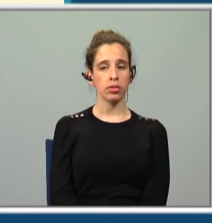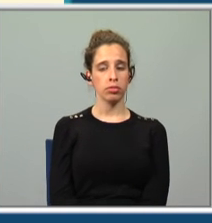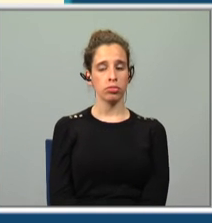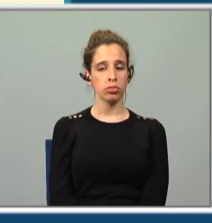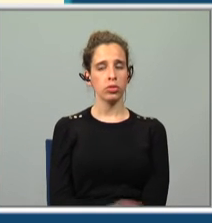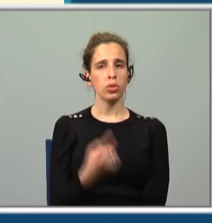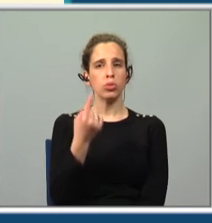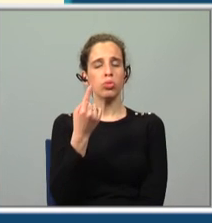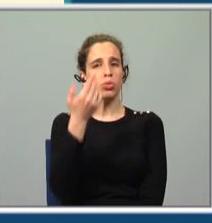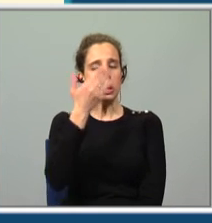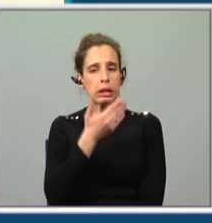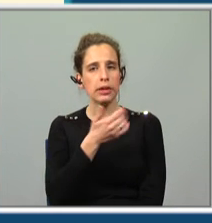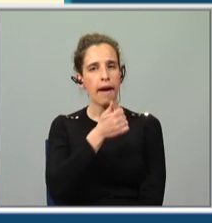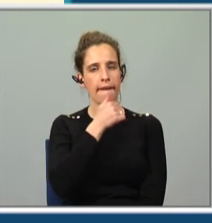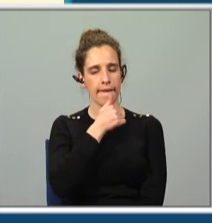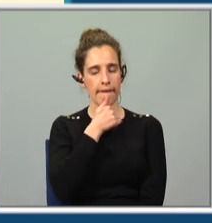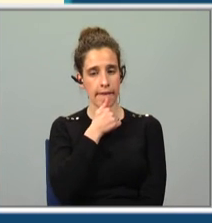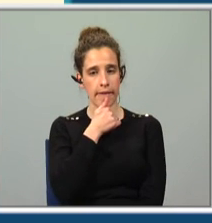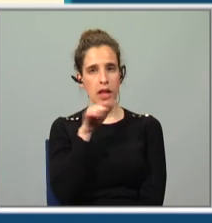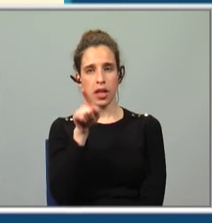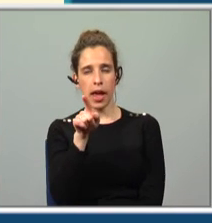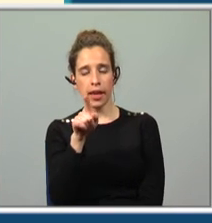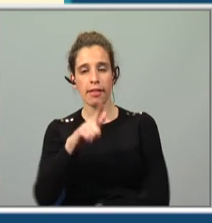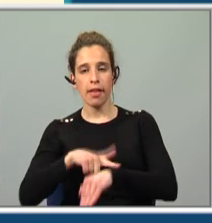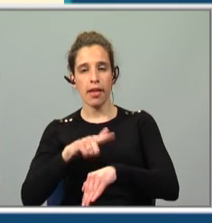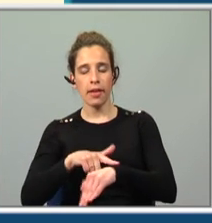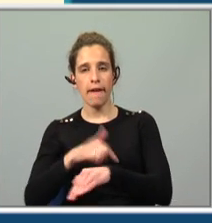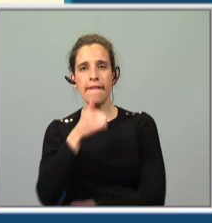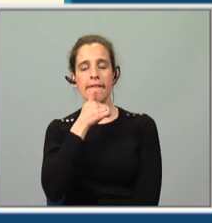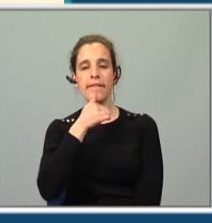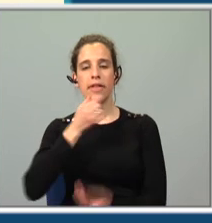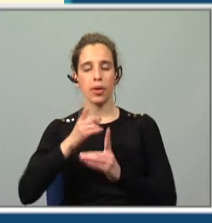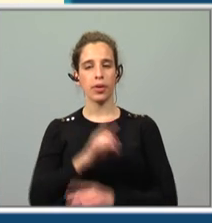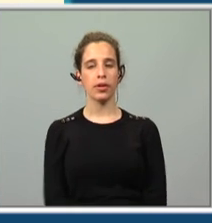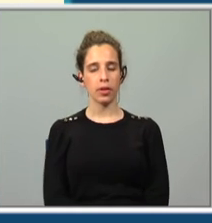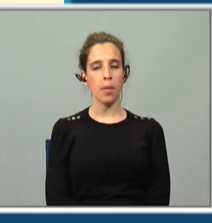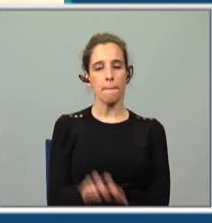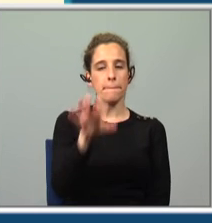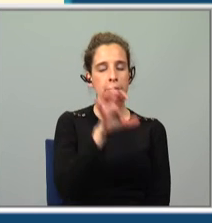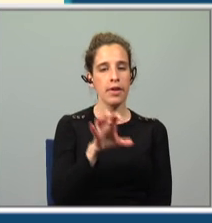é Um dia resolveu e aqui neste momento que eu resolvi que arranjar uma forma de 有一天解決了，就在這一刻我決定想辦法